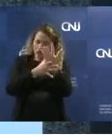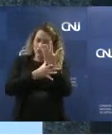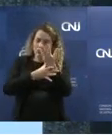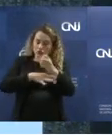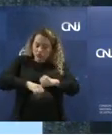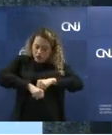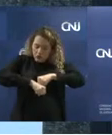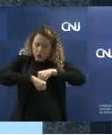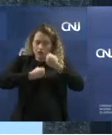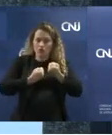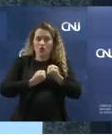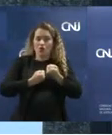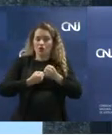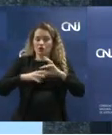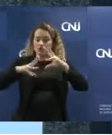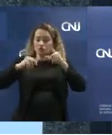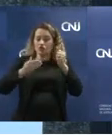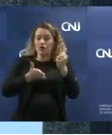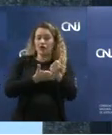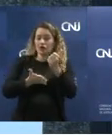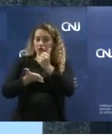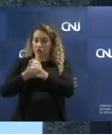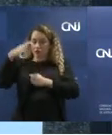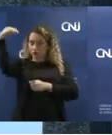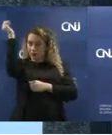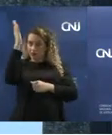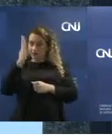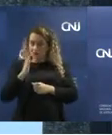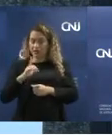representados pelo Colégio Notarial Brasil.